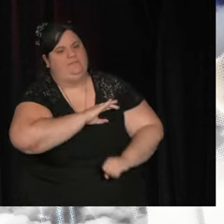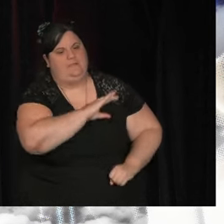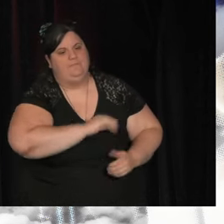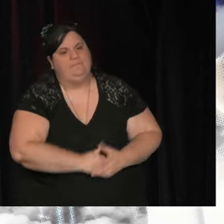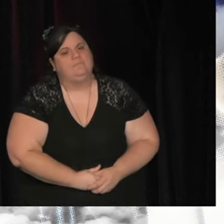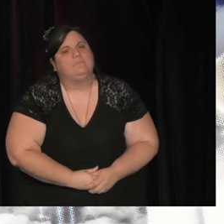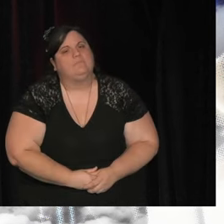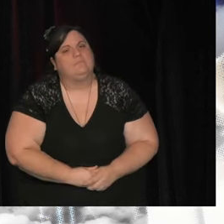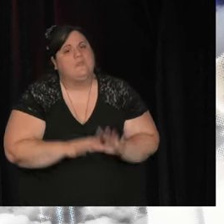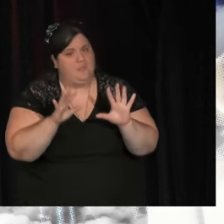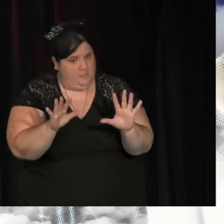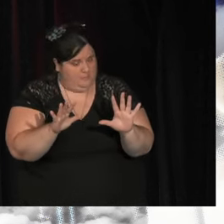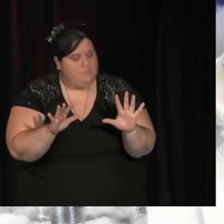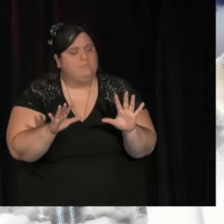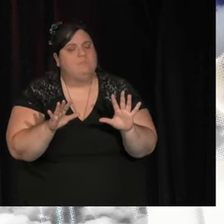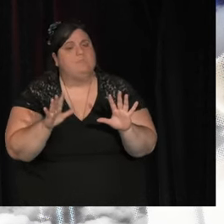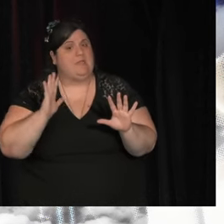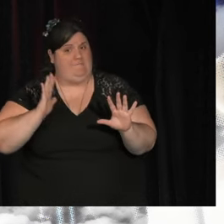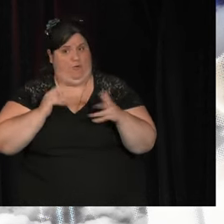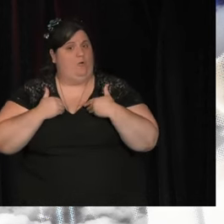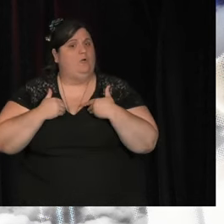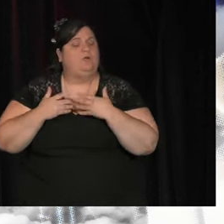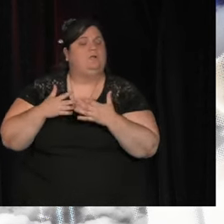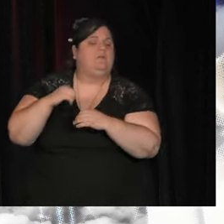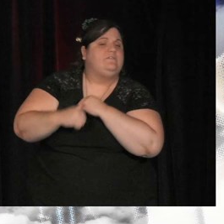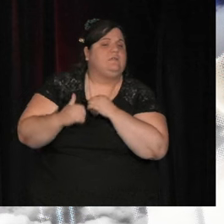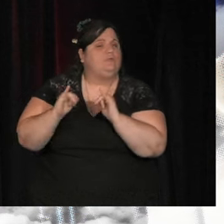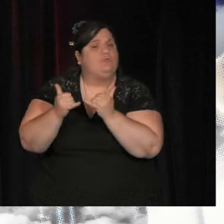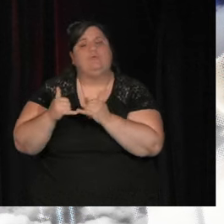il y a une équipe attaque, équipe défense, ça n'existe plus dans Overwatch 2… Parce que la commu n'aimait pas trop ce mod.